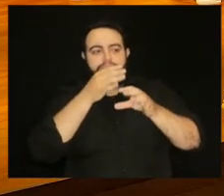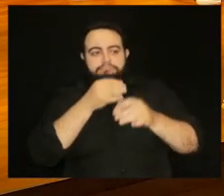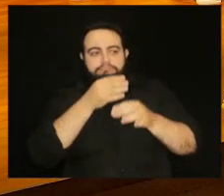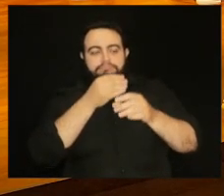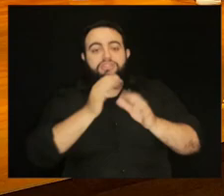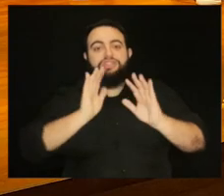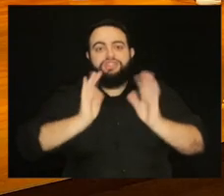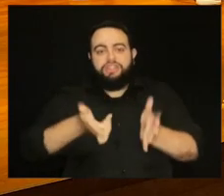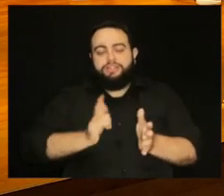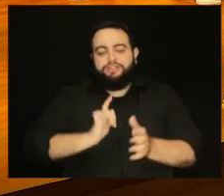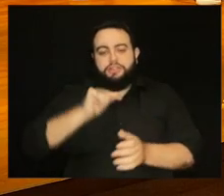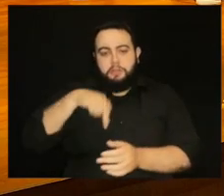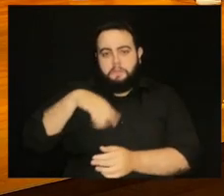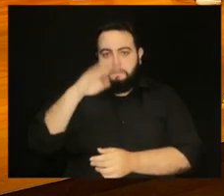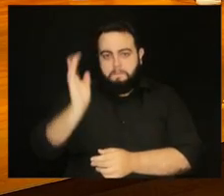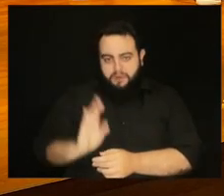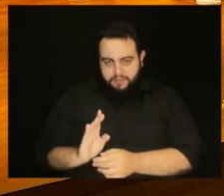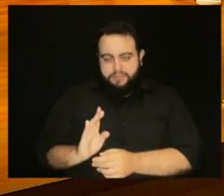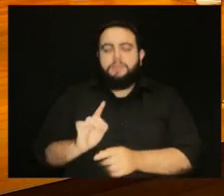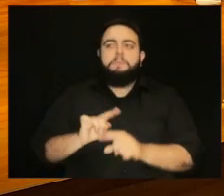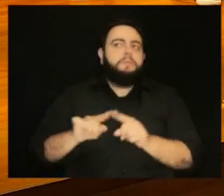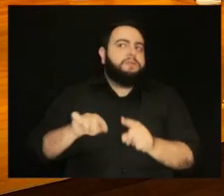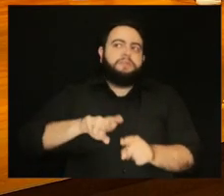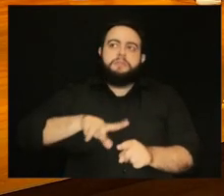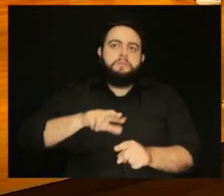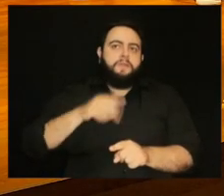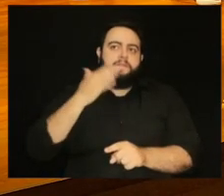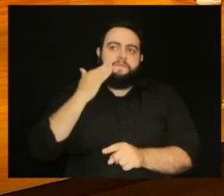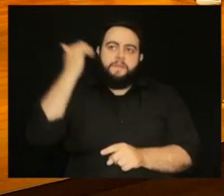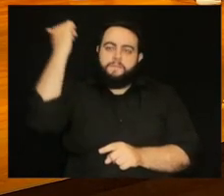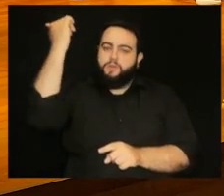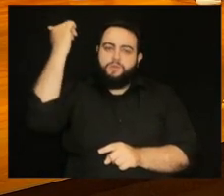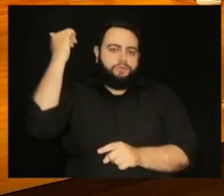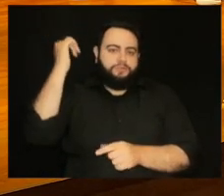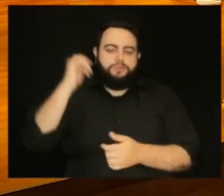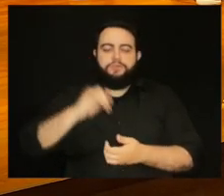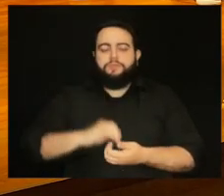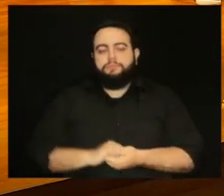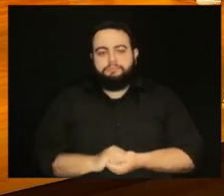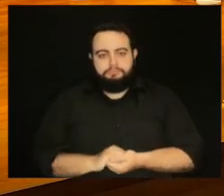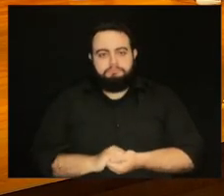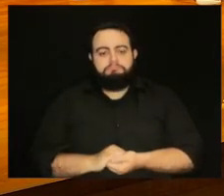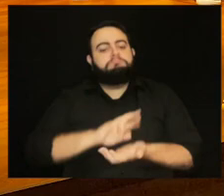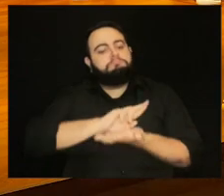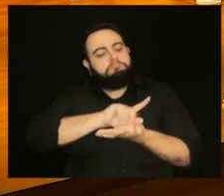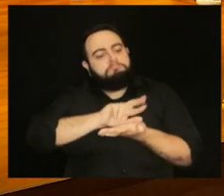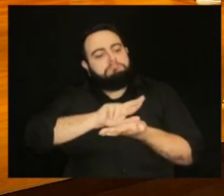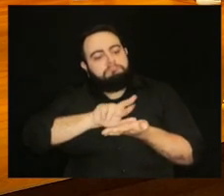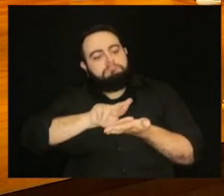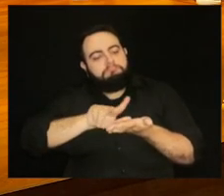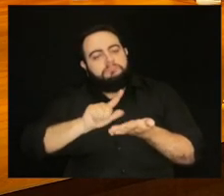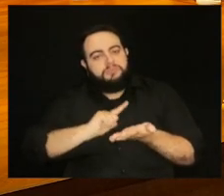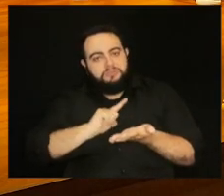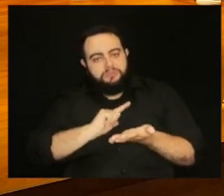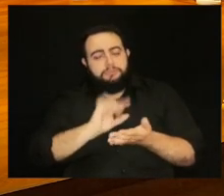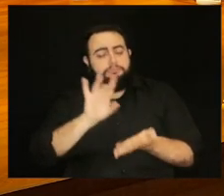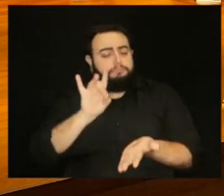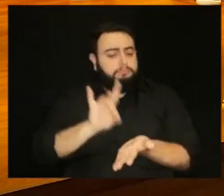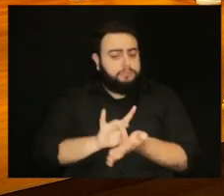instrumento popular, pistão né trompete, trombone. O fato é que os oito batutas vão nesse formato